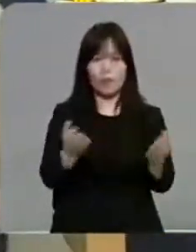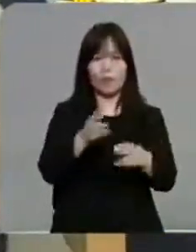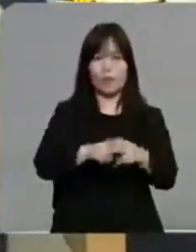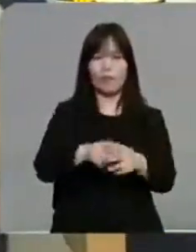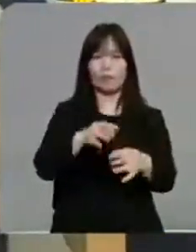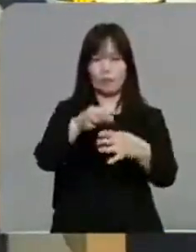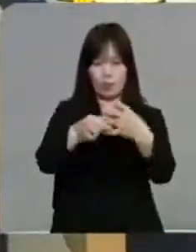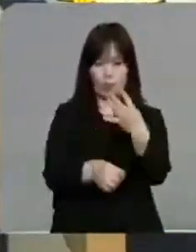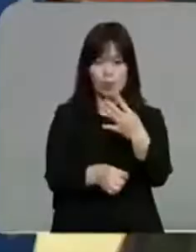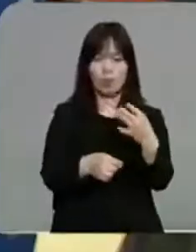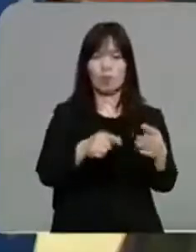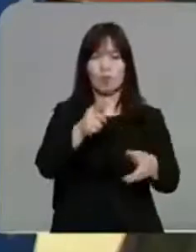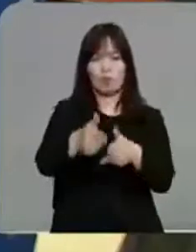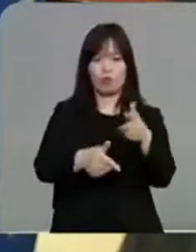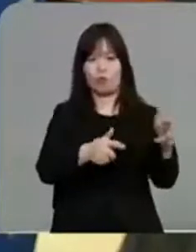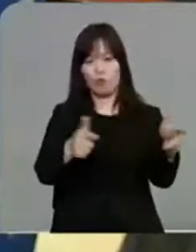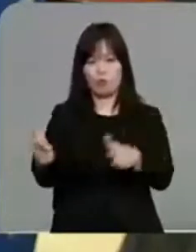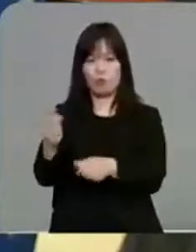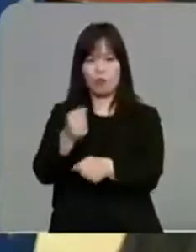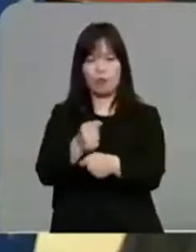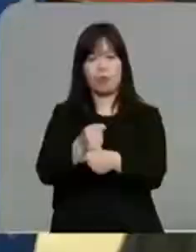활성화 프로젝트를 공약으로 내 세웠습니다.